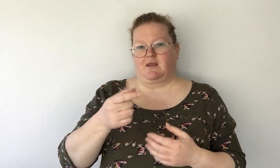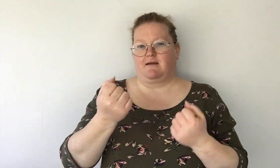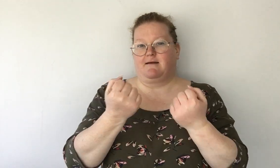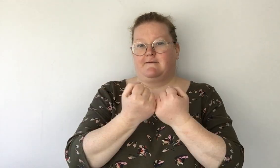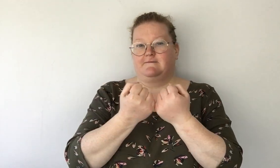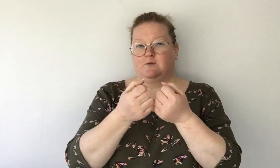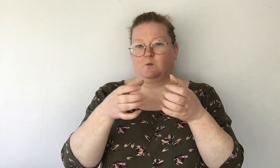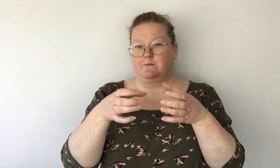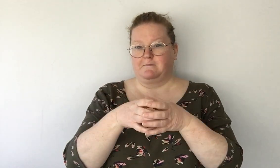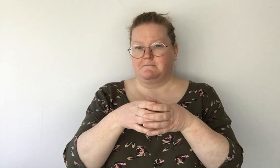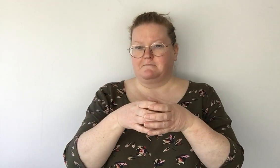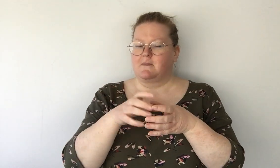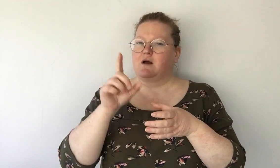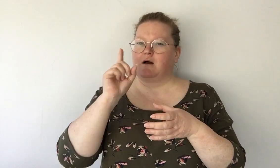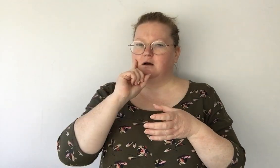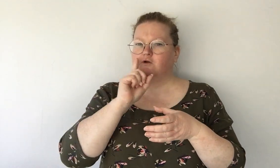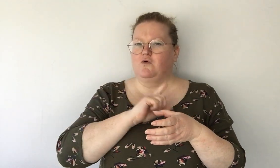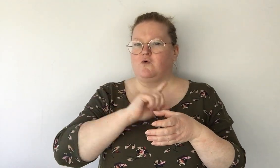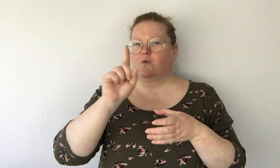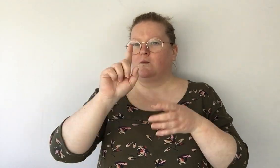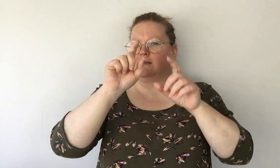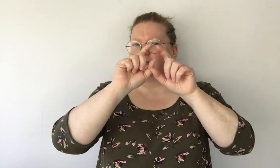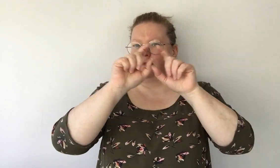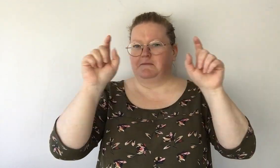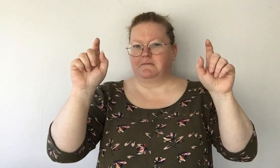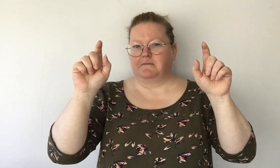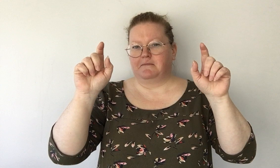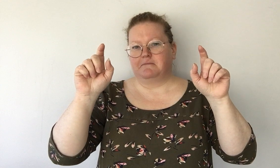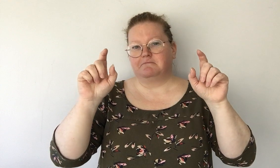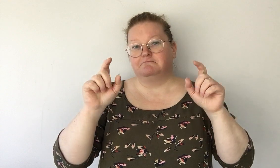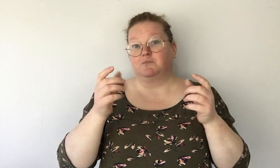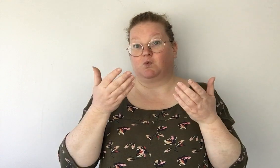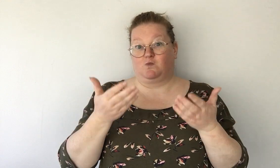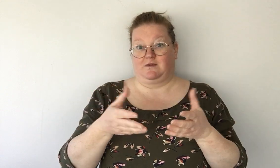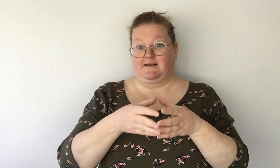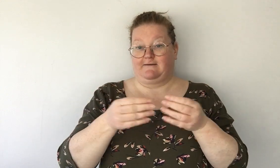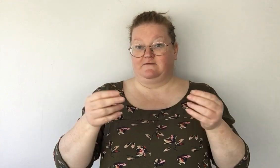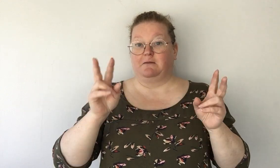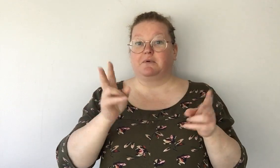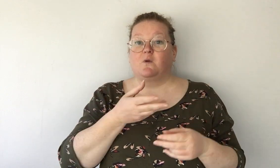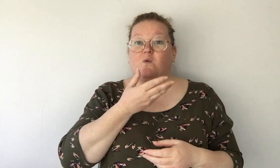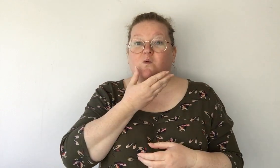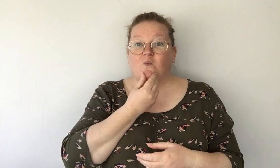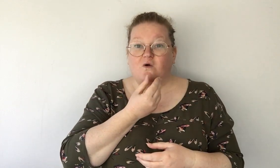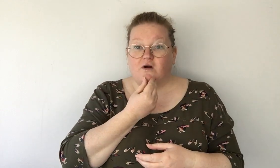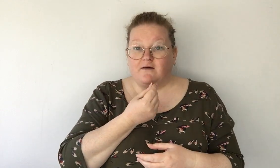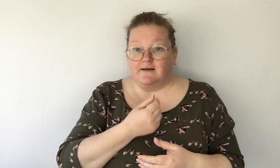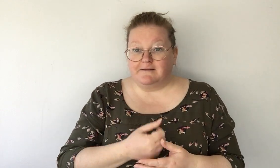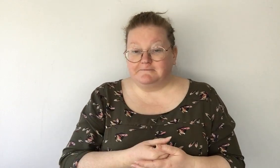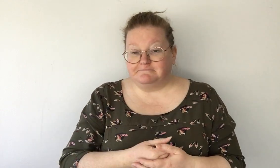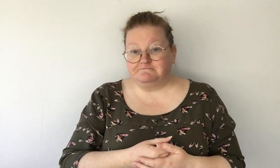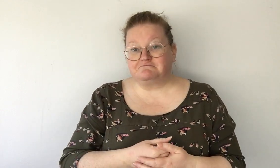Kaveriryhmällä on aina jokin teema. Kevään ryhmän teemana on nuoret.